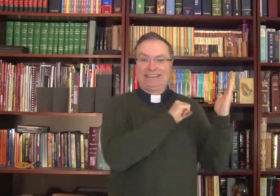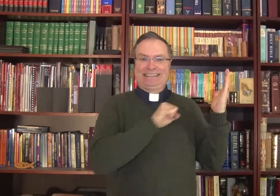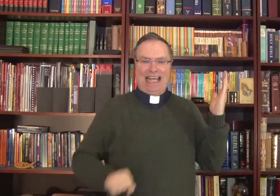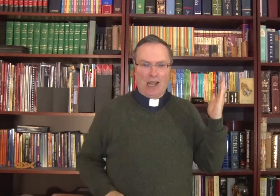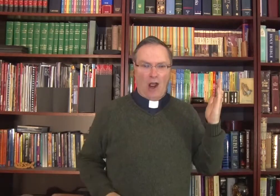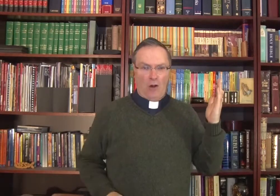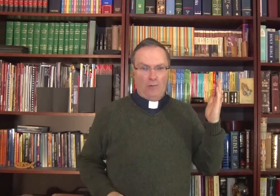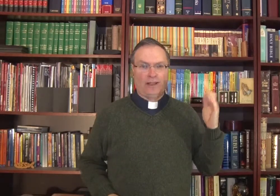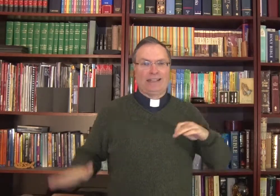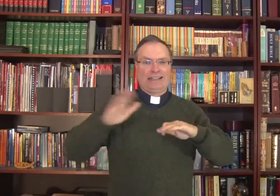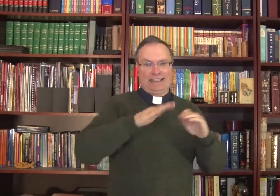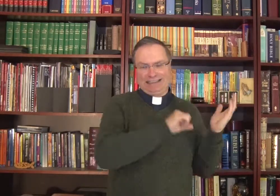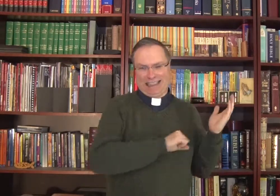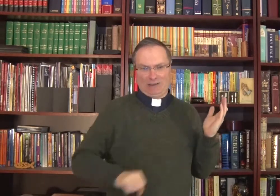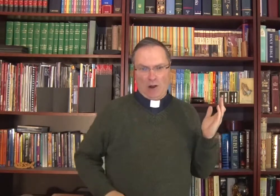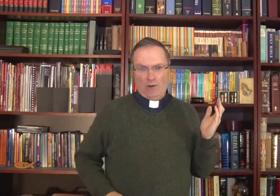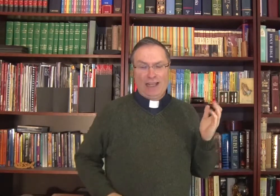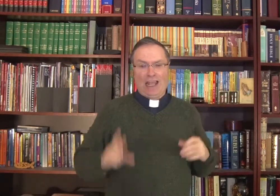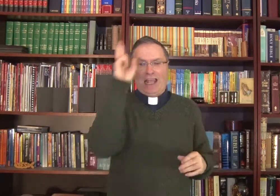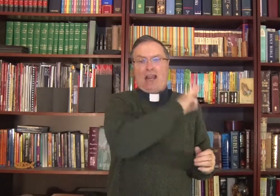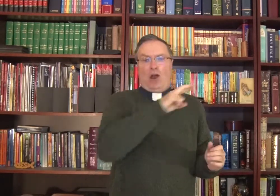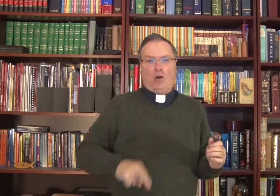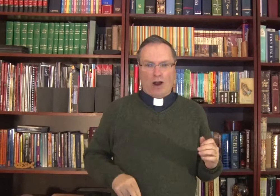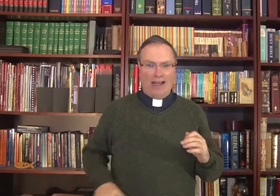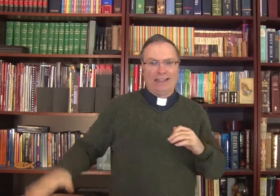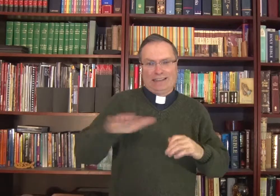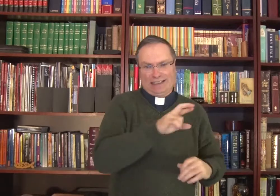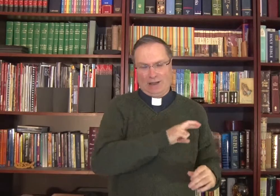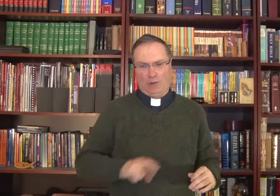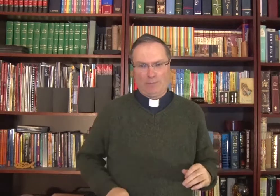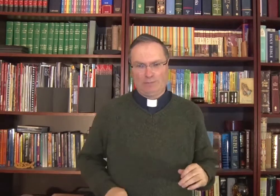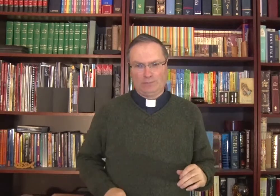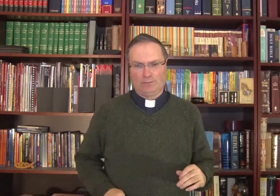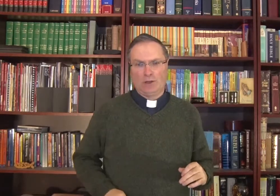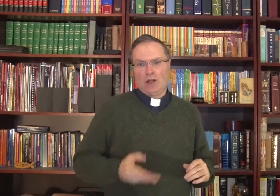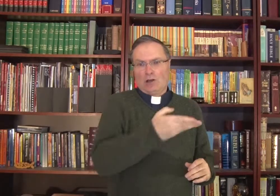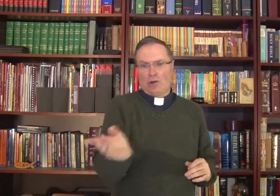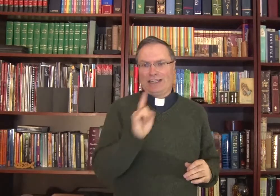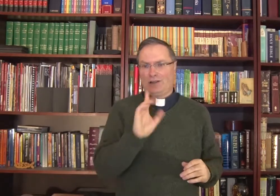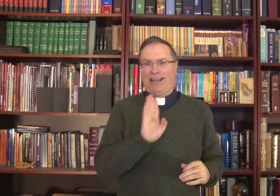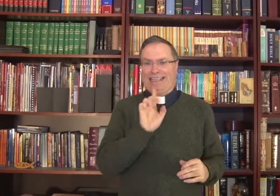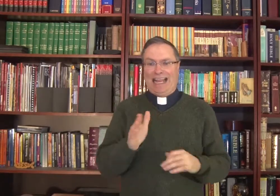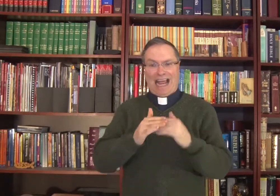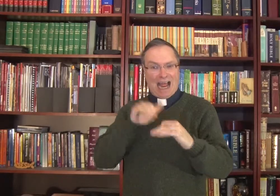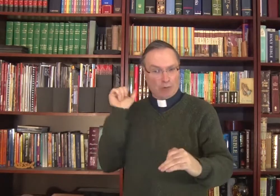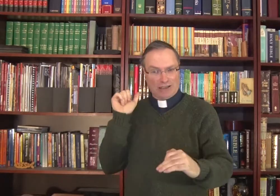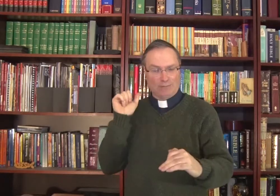le Seigneur des seigneurs et le Roi des rois. Ceux qui ont été appelés,